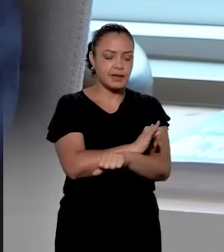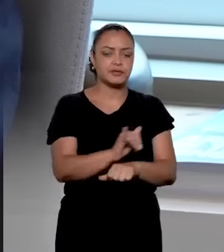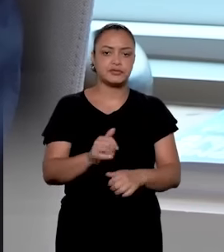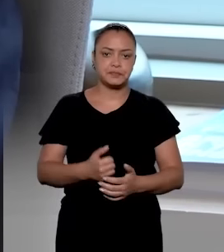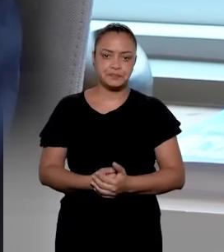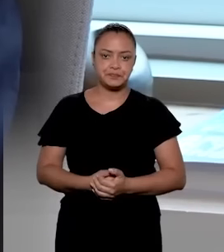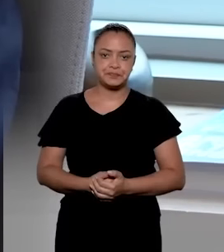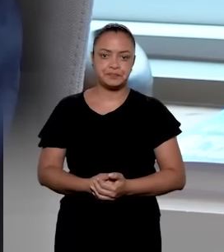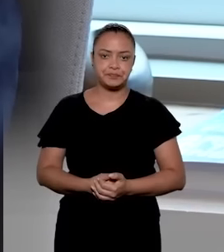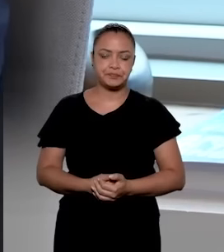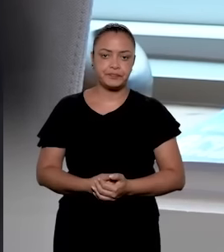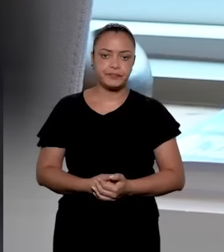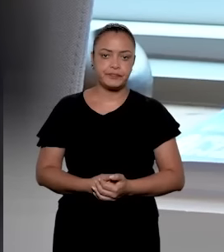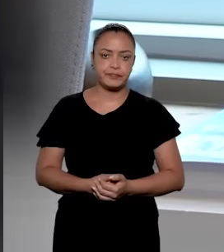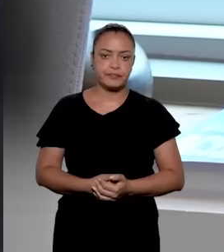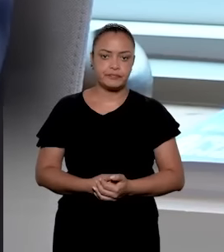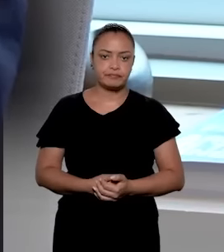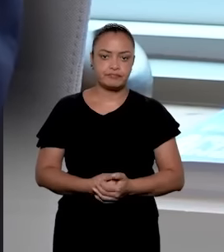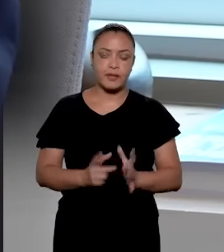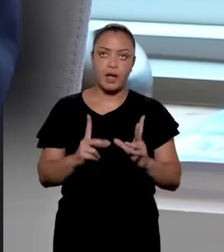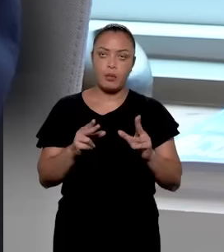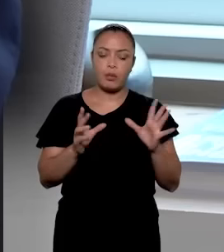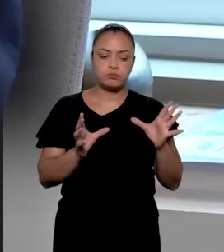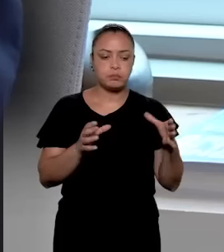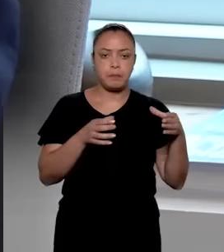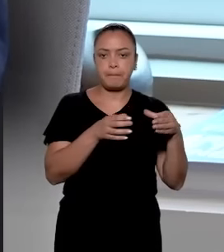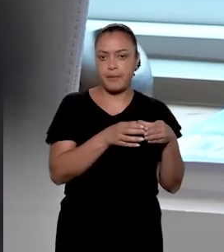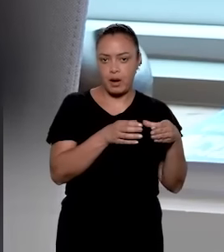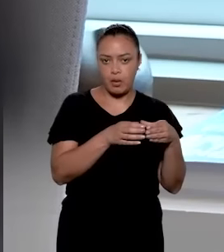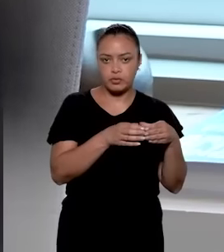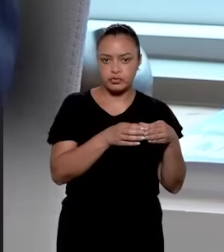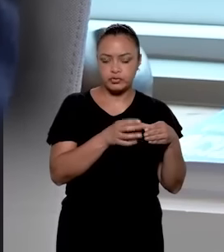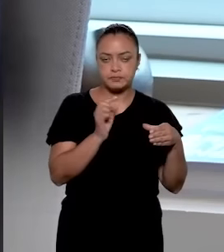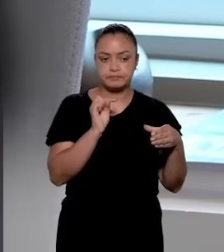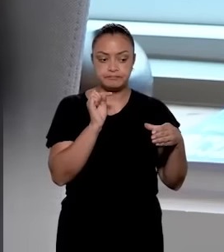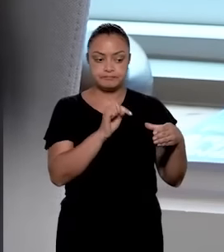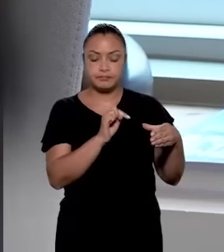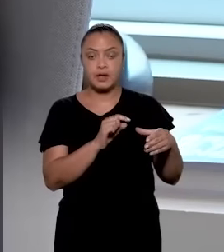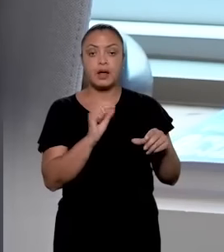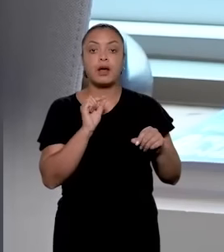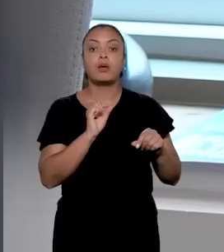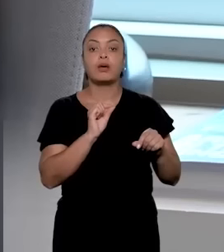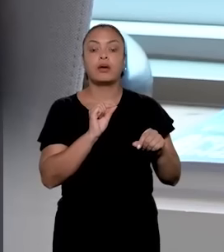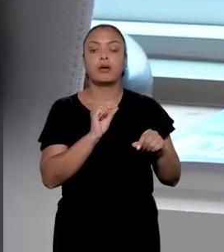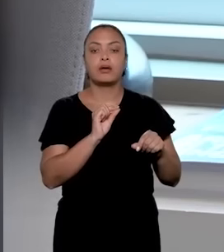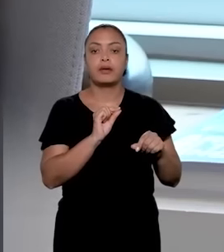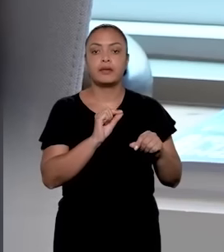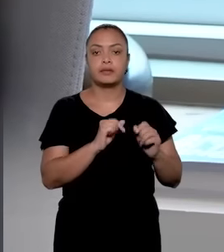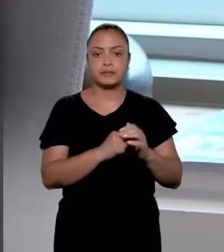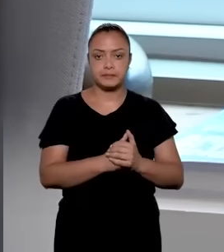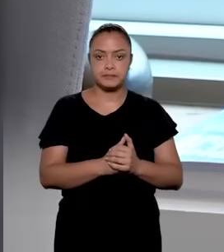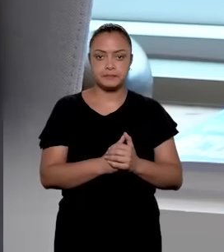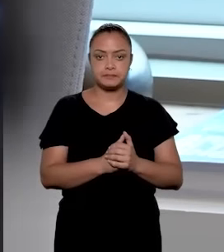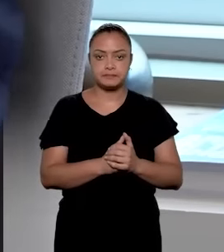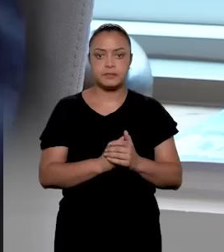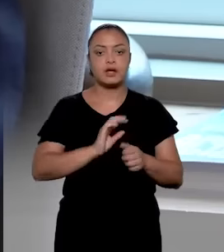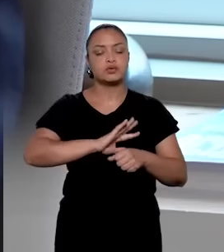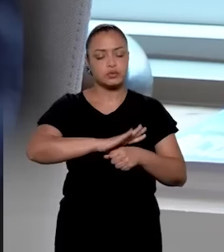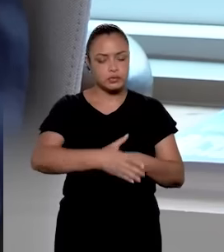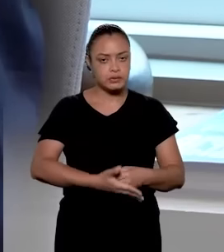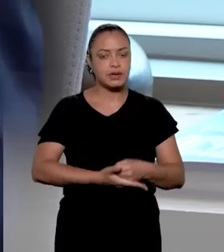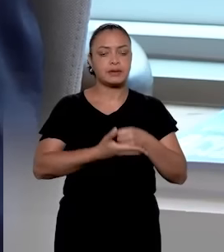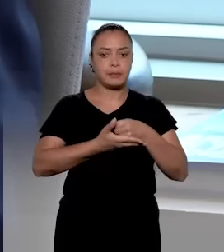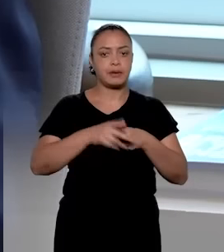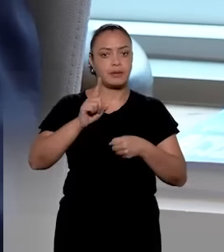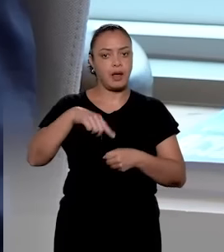estratégia ampliada, seria, digamos, parte de um pacote cujo papel de embrulho é a